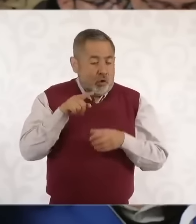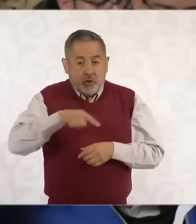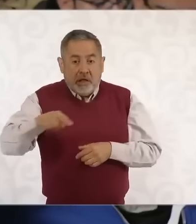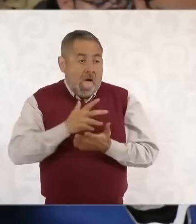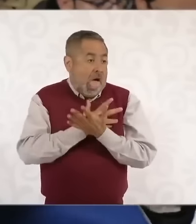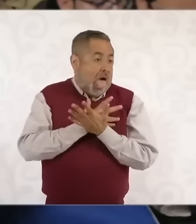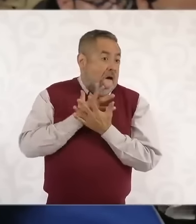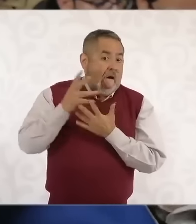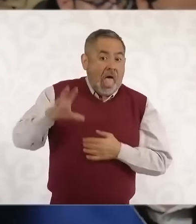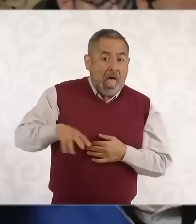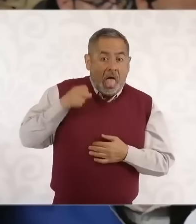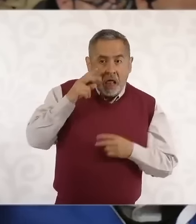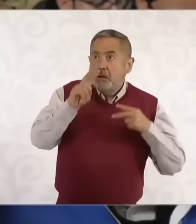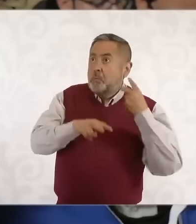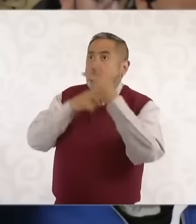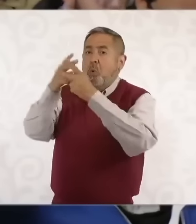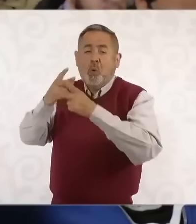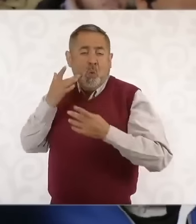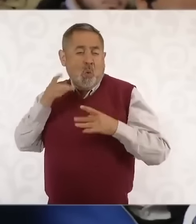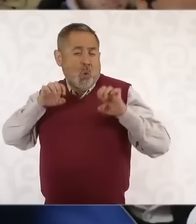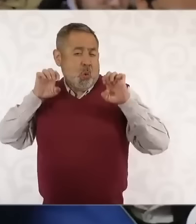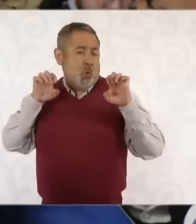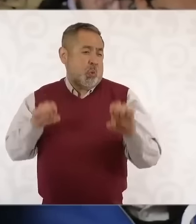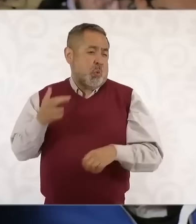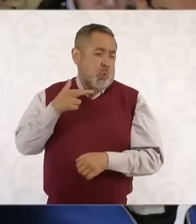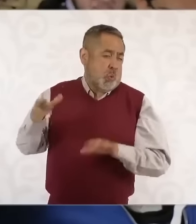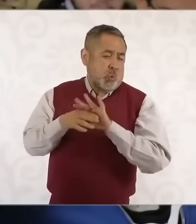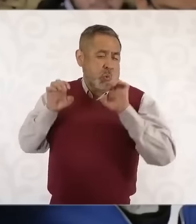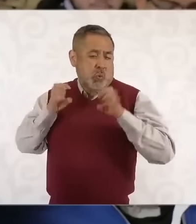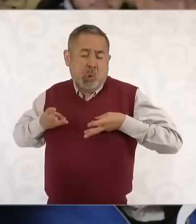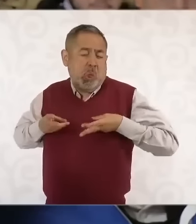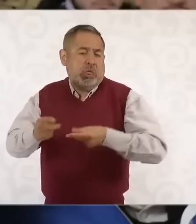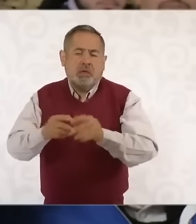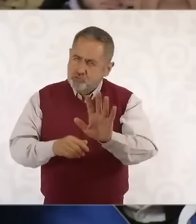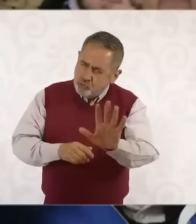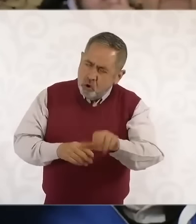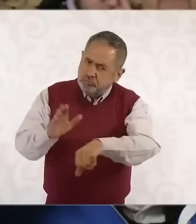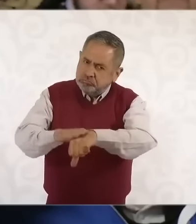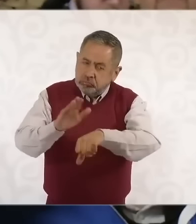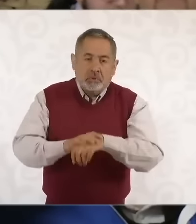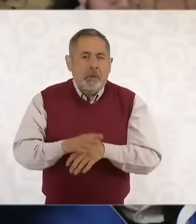abusos al asistir a restaurantes y almacenes. Se estima que aproximadamente 1000 mexicanos estarán